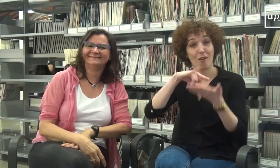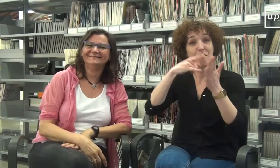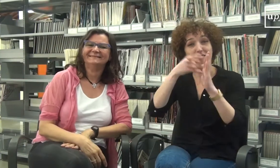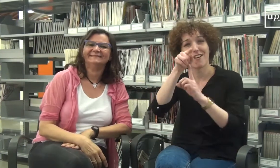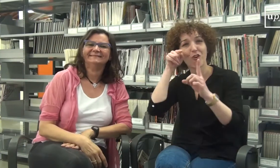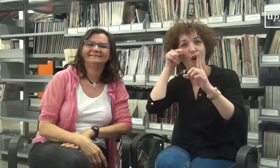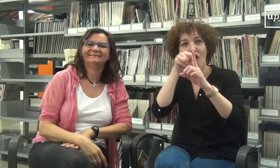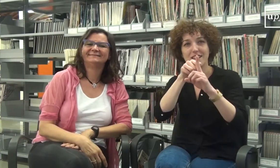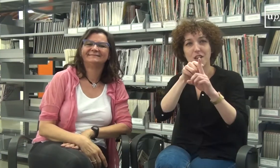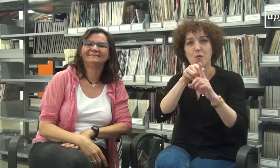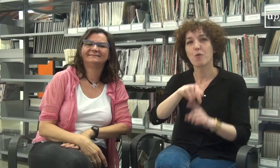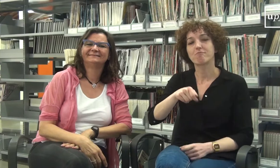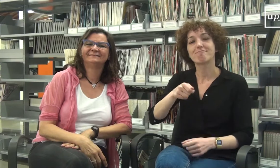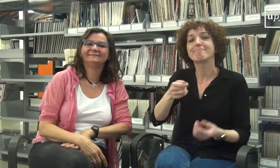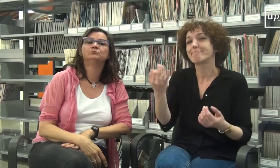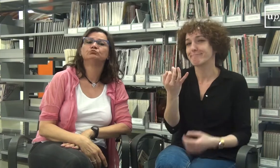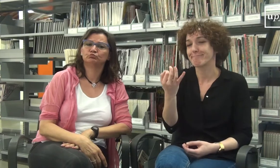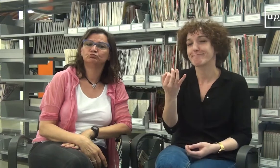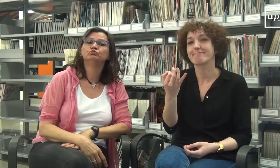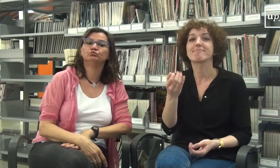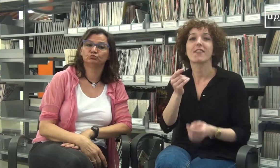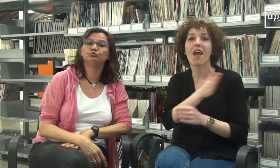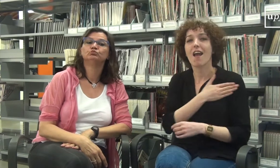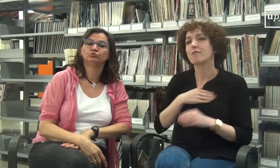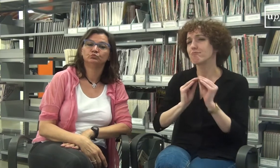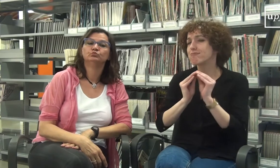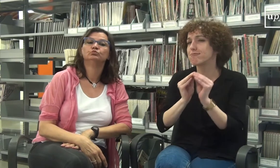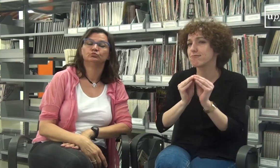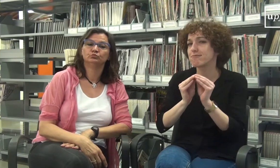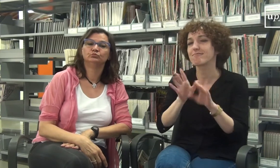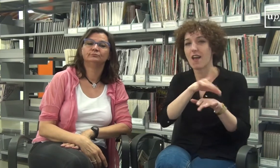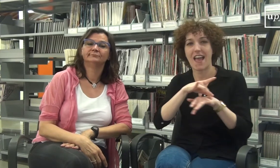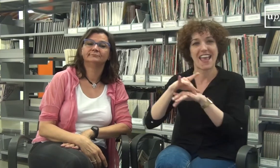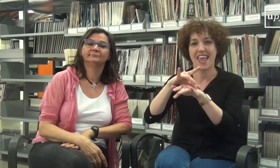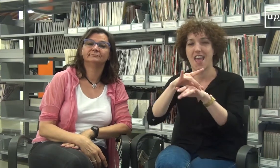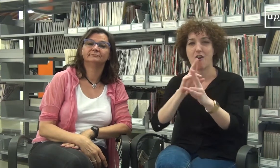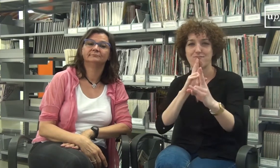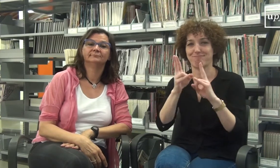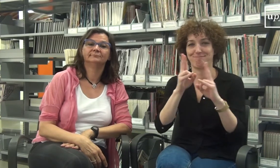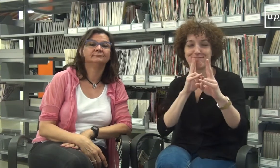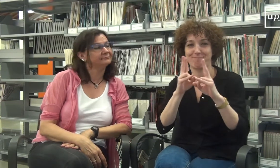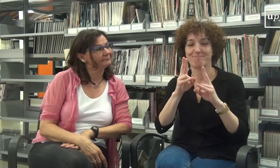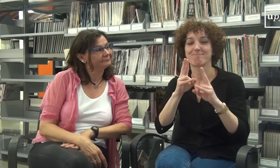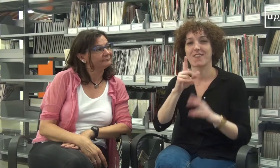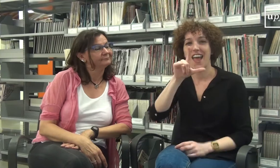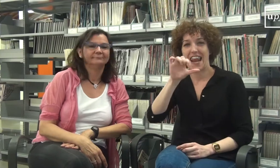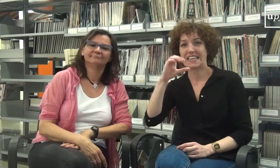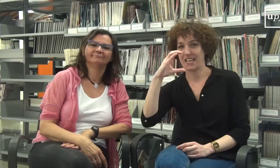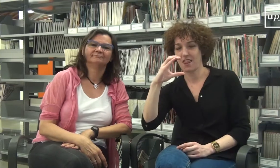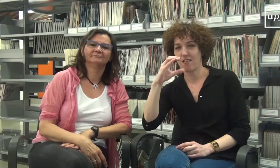Què proposem amb aquest projecte? Volem fer una guia de conversa en LSC